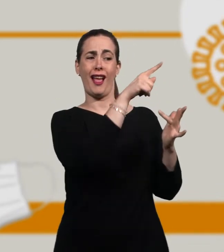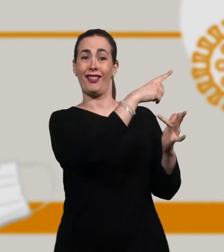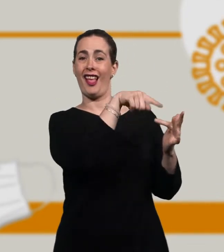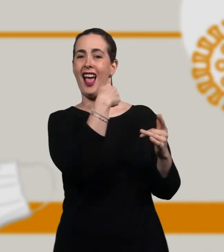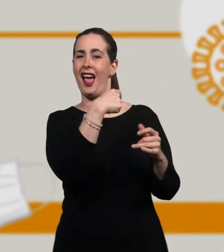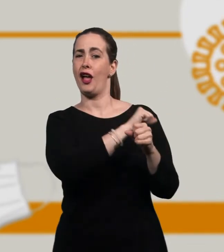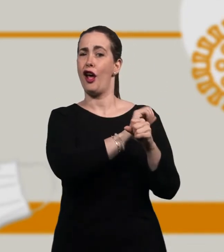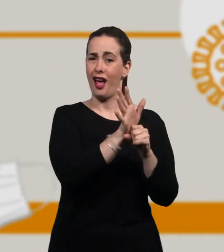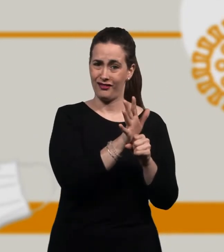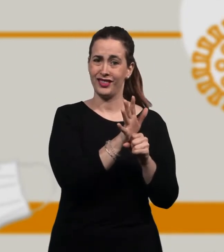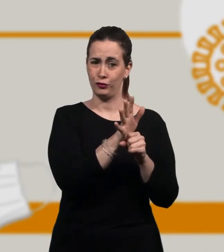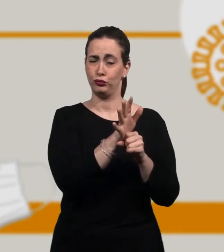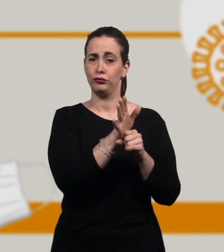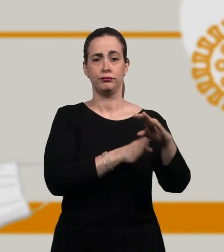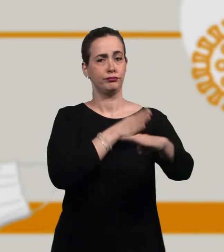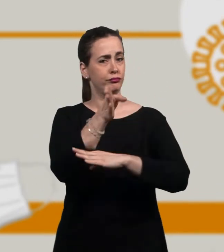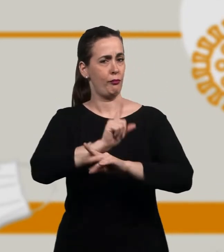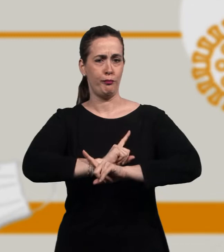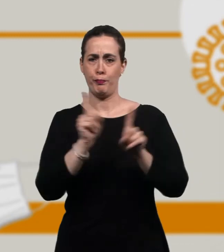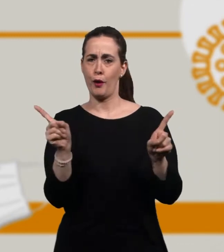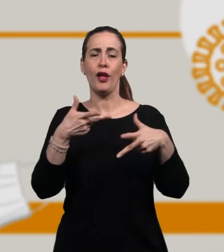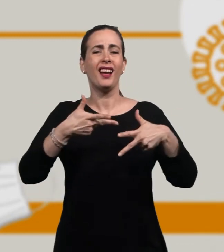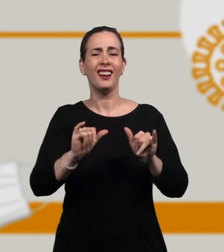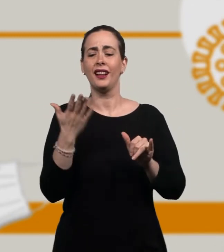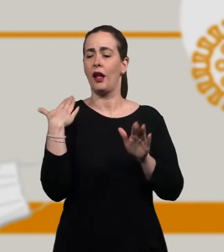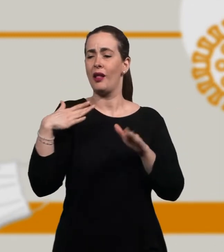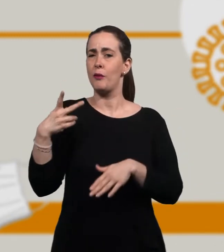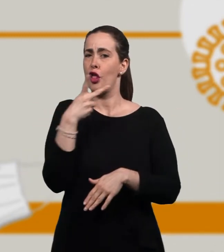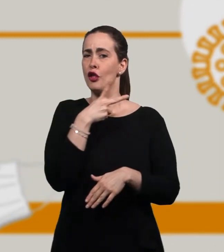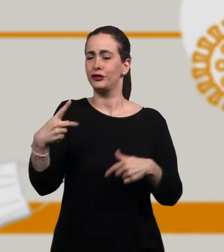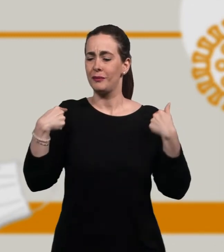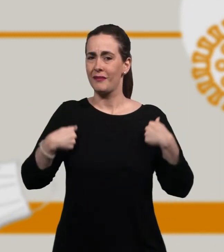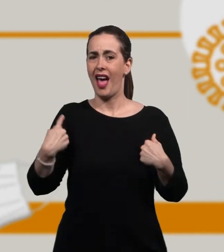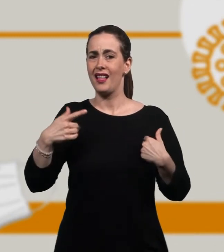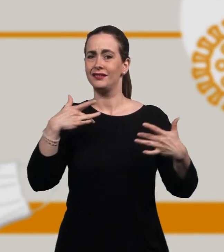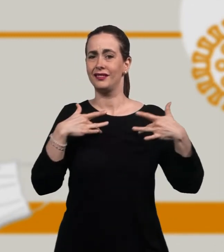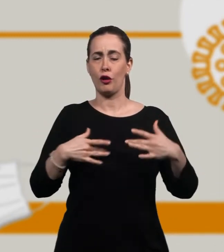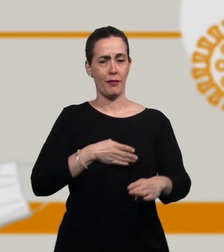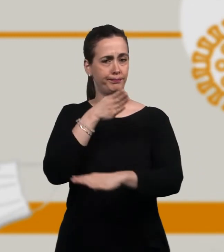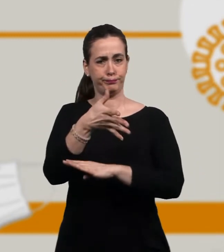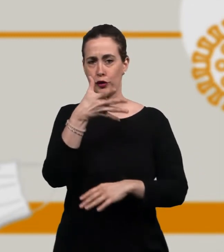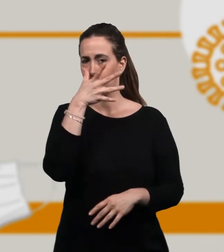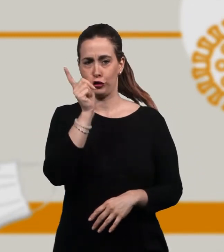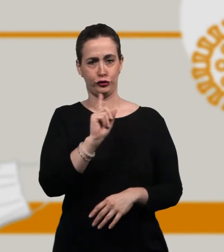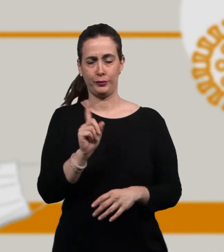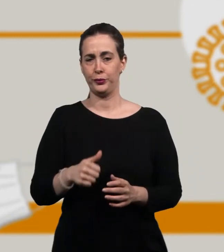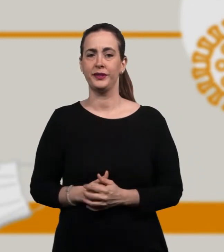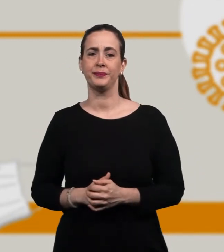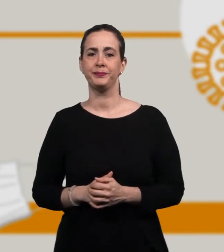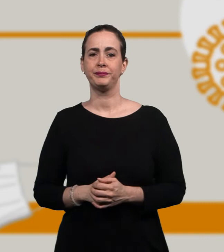que hagin estat en contacte amb casos confirmats o que hagin presentat símptomes en les dues setmanes anteriors.